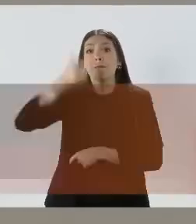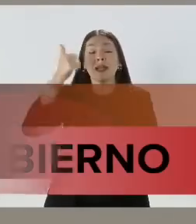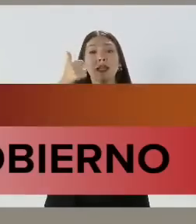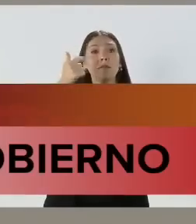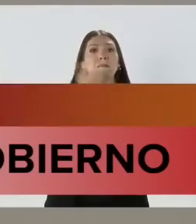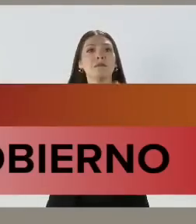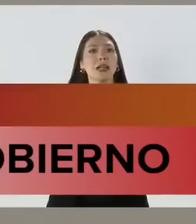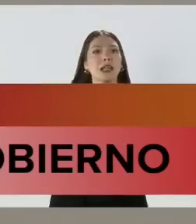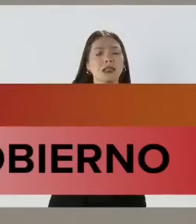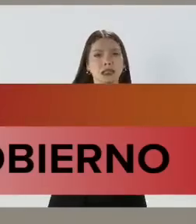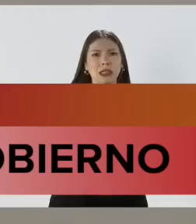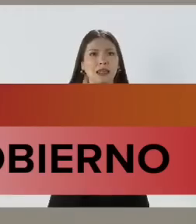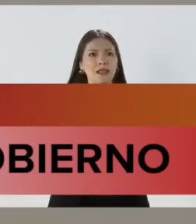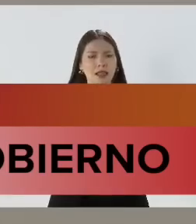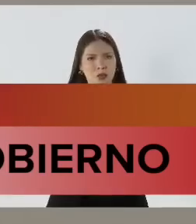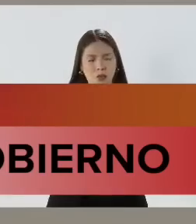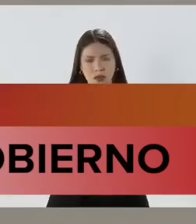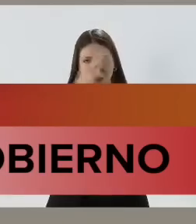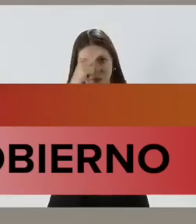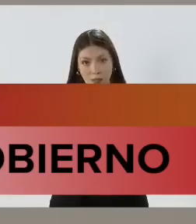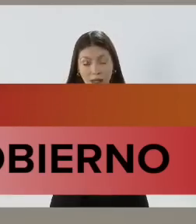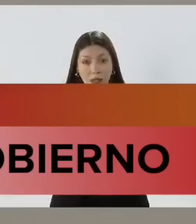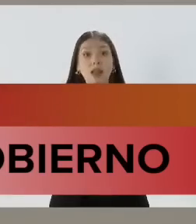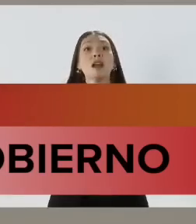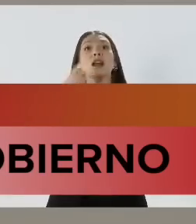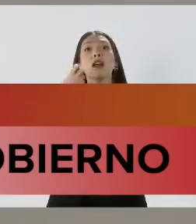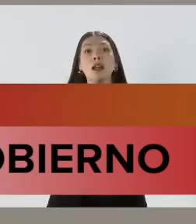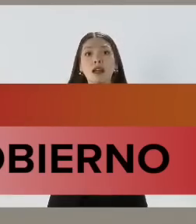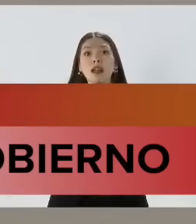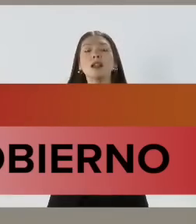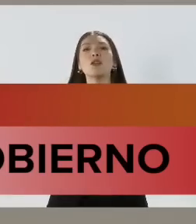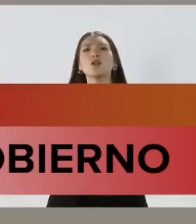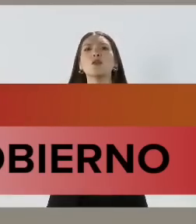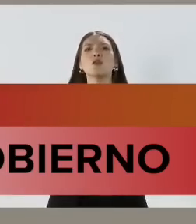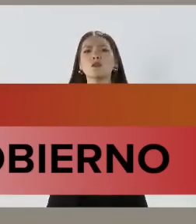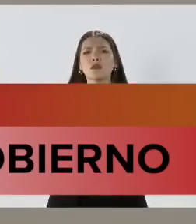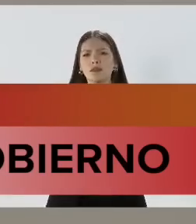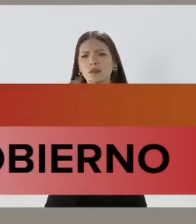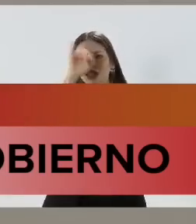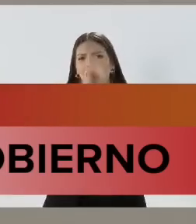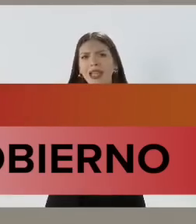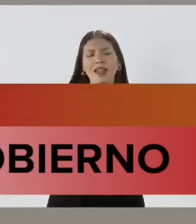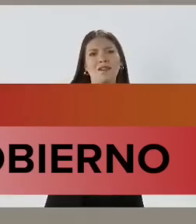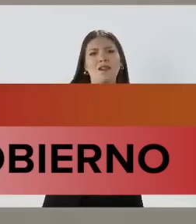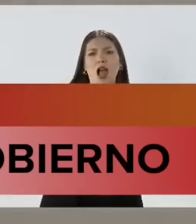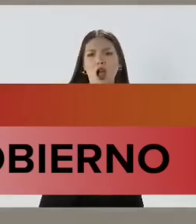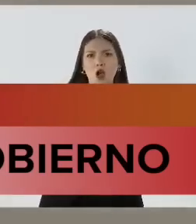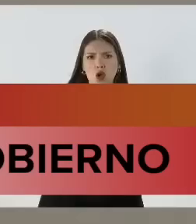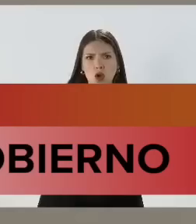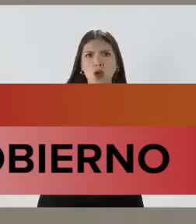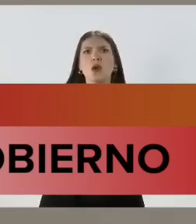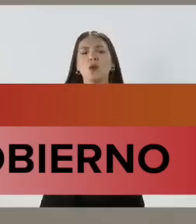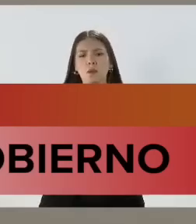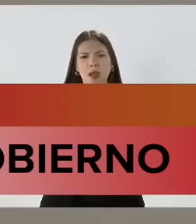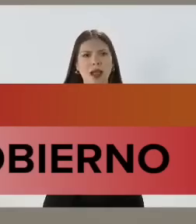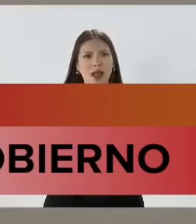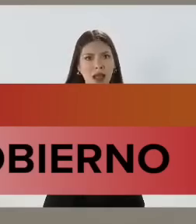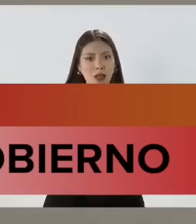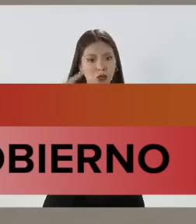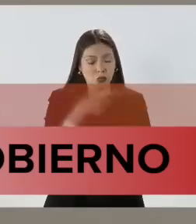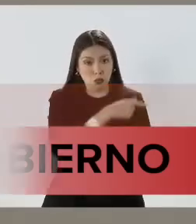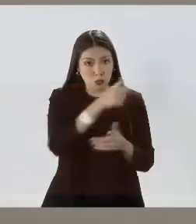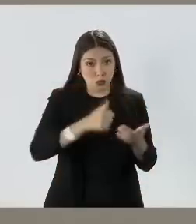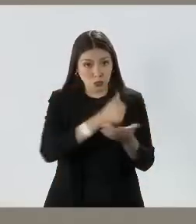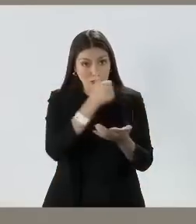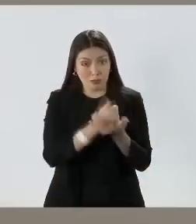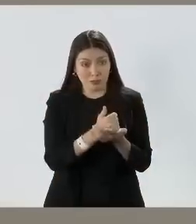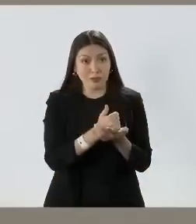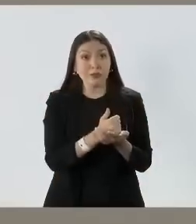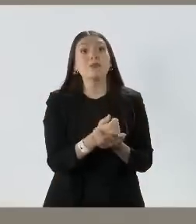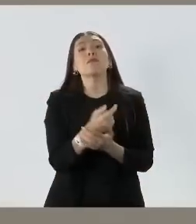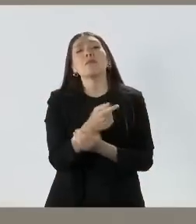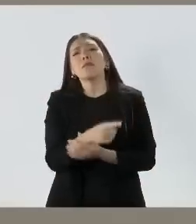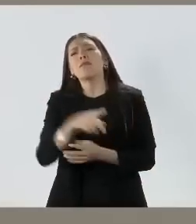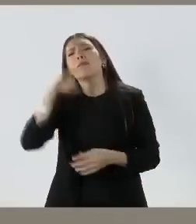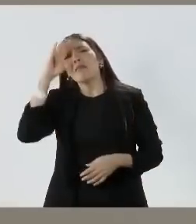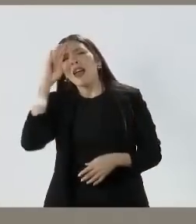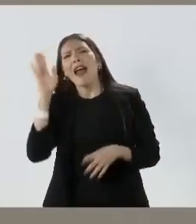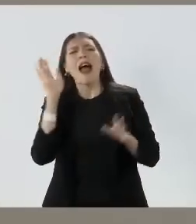de gobierno que proviene de la periferia de esta ciudad se dice fácil pero significa un